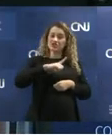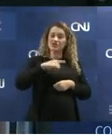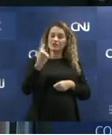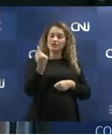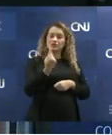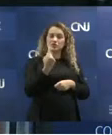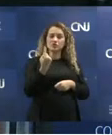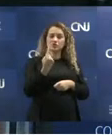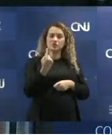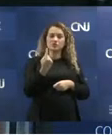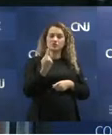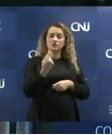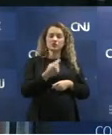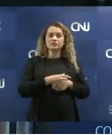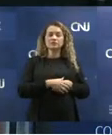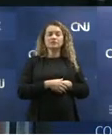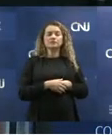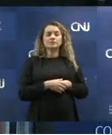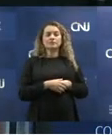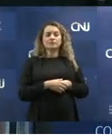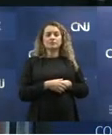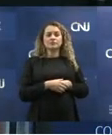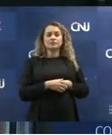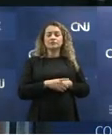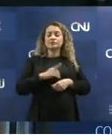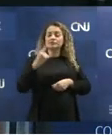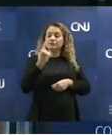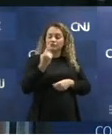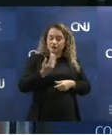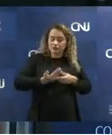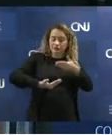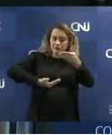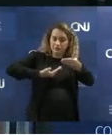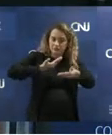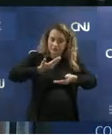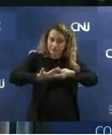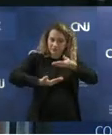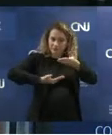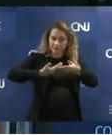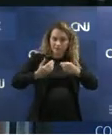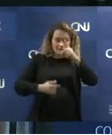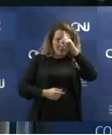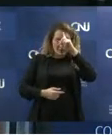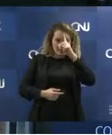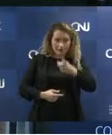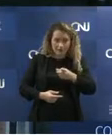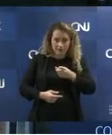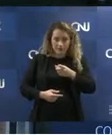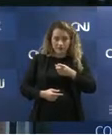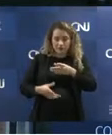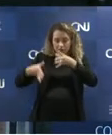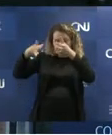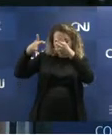de compartilhamento final, de uma decisão que definiu o princípio da alternância de vagas